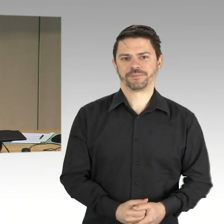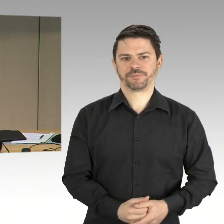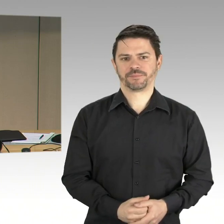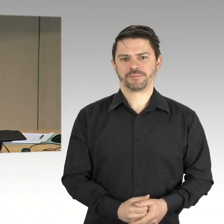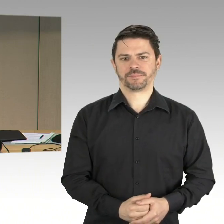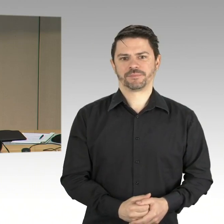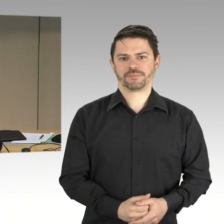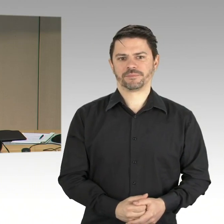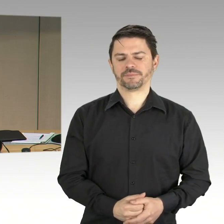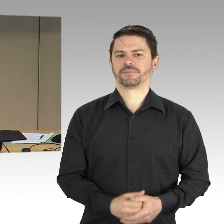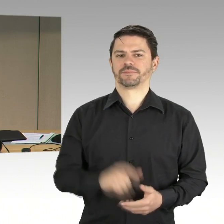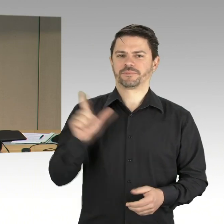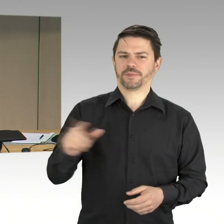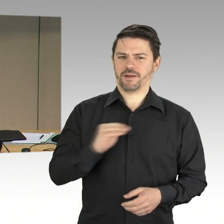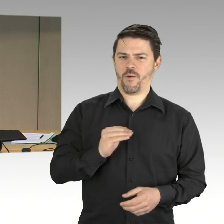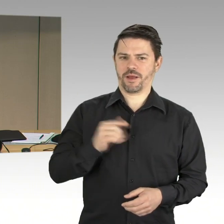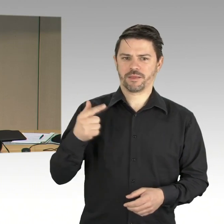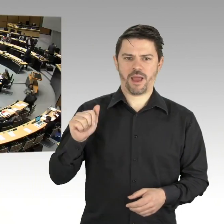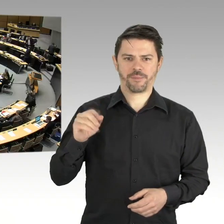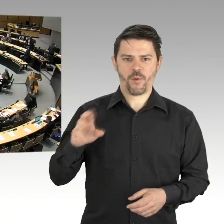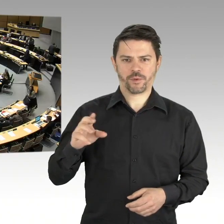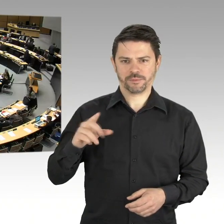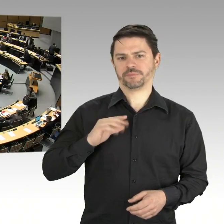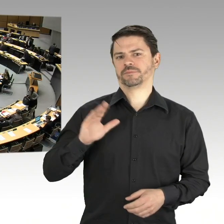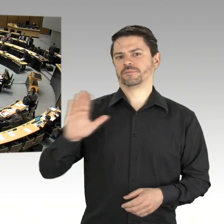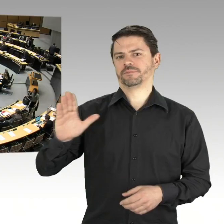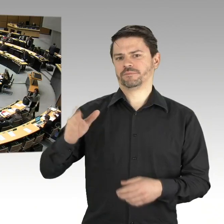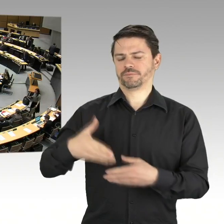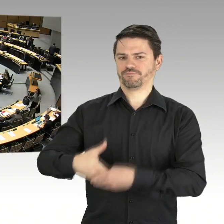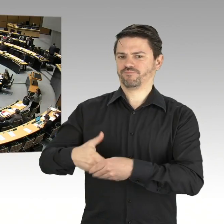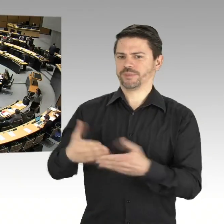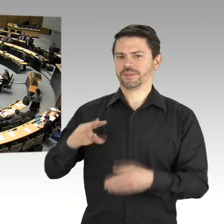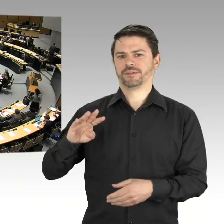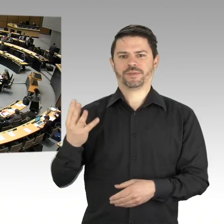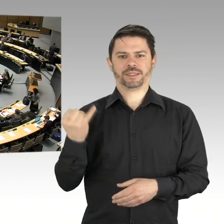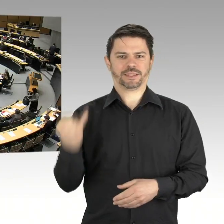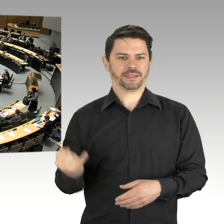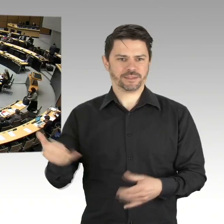alles Gute für die Familie. (Beifall)